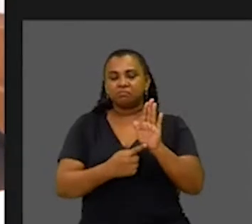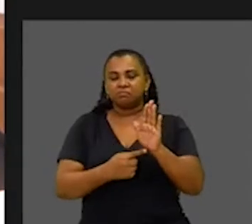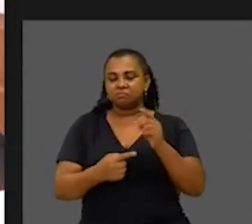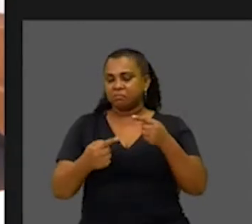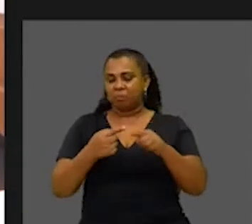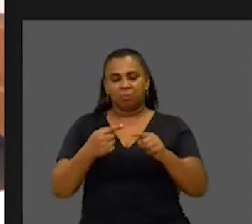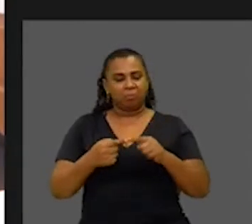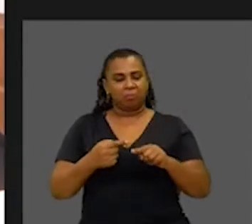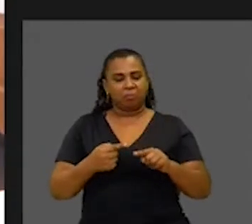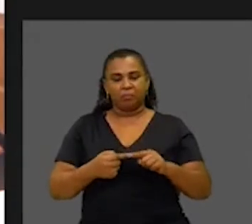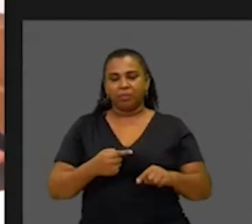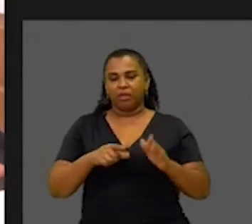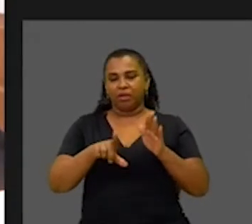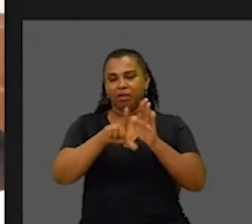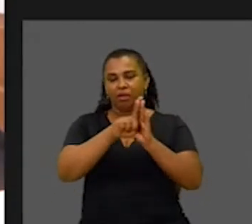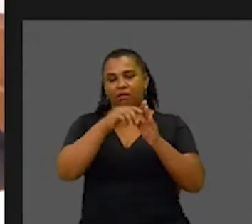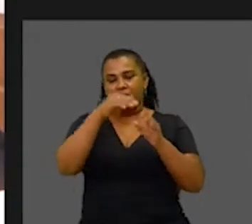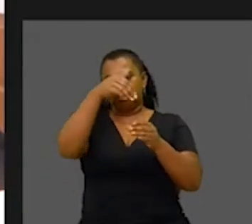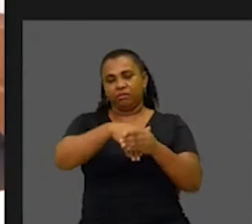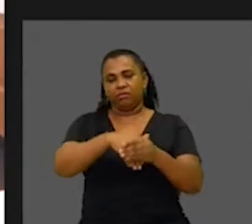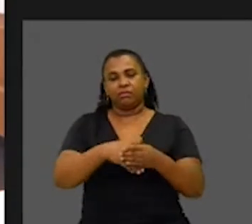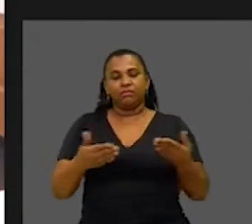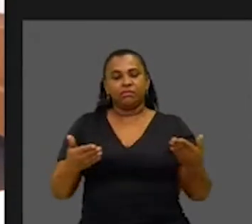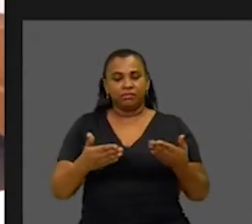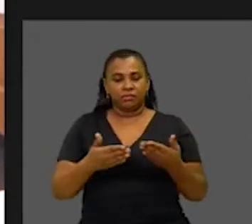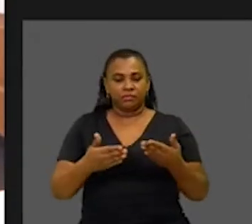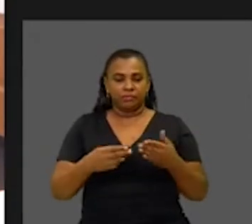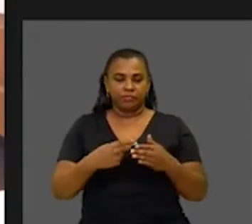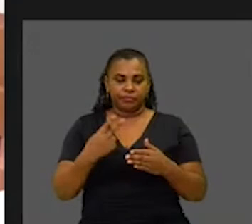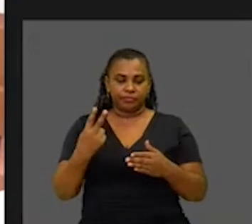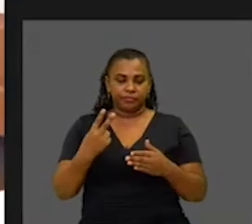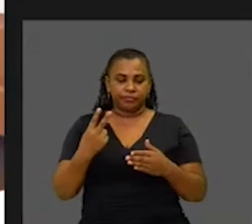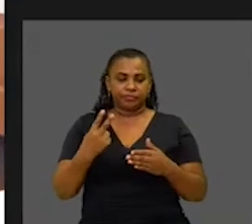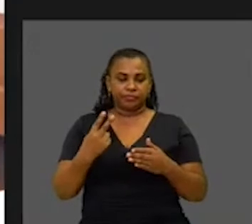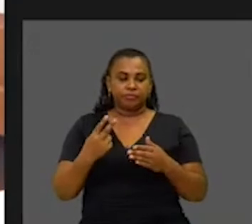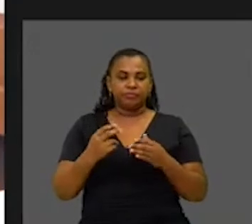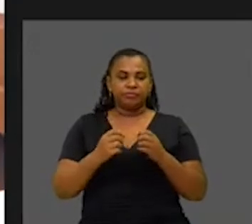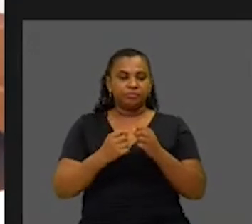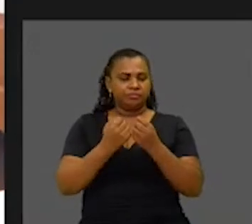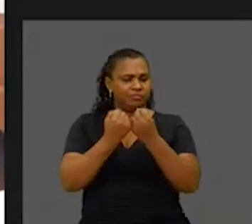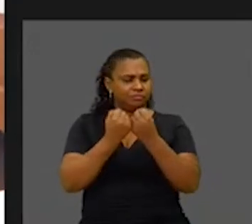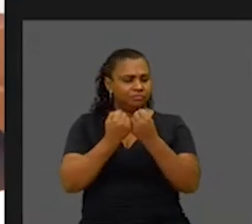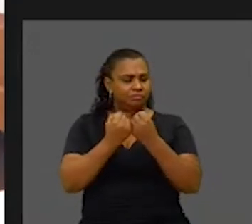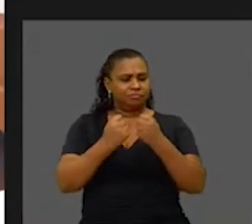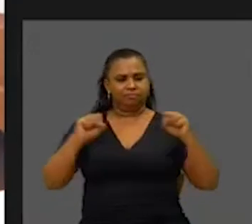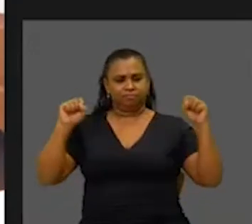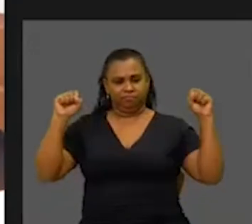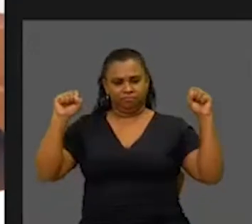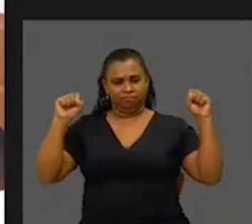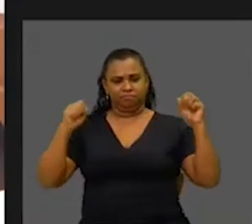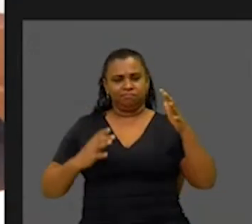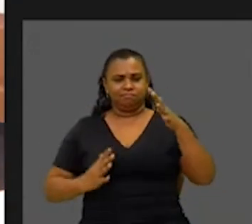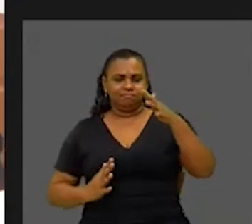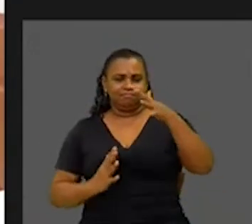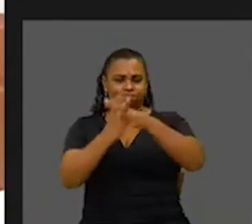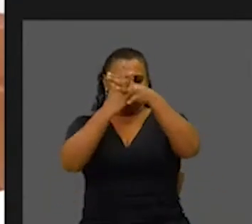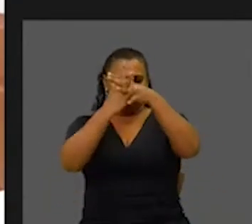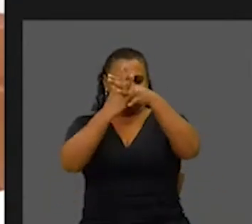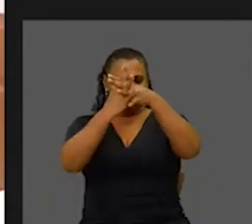eleitoral agora na segunda fase de Pato explode rompe as fronteiras né quando a gente recebe